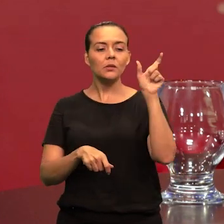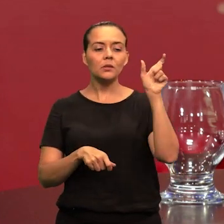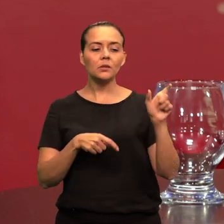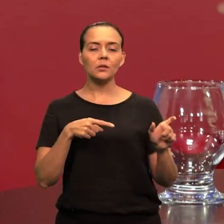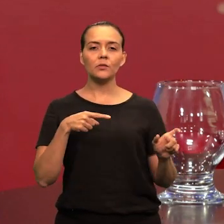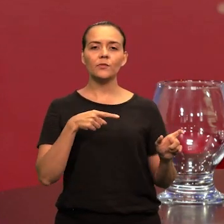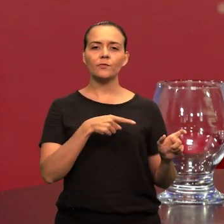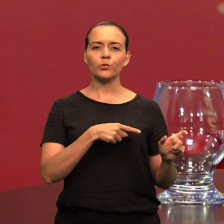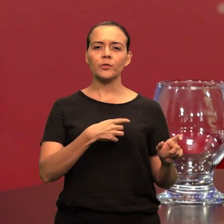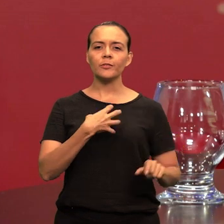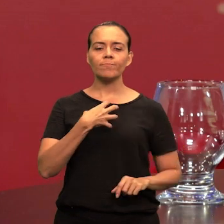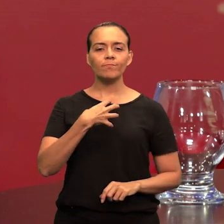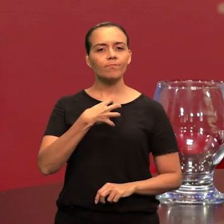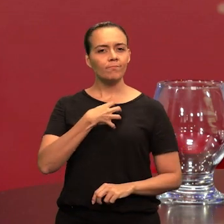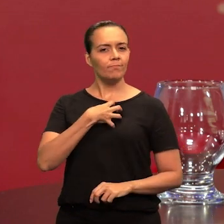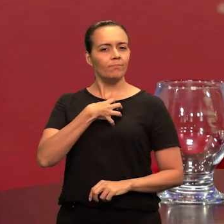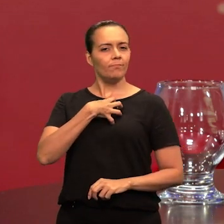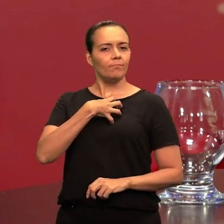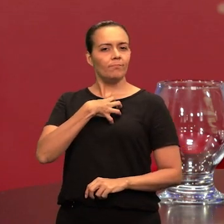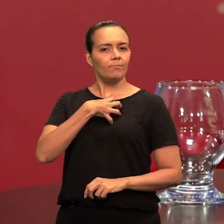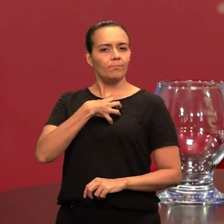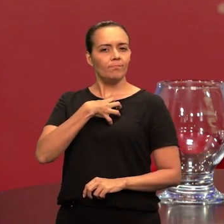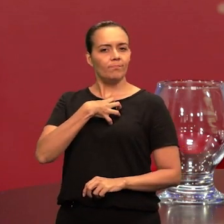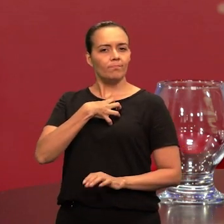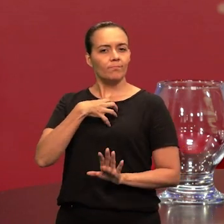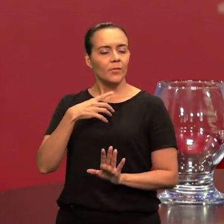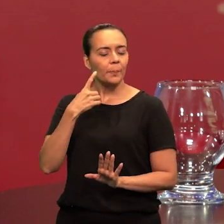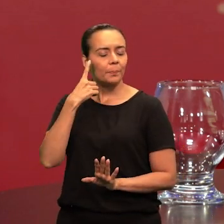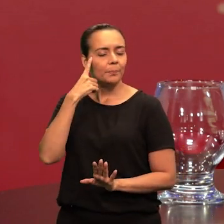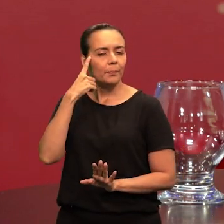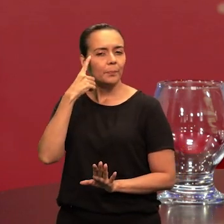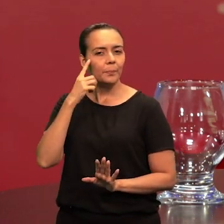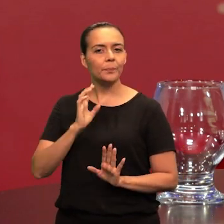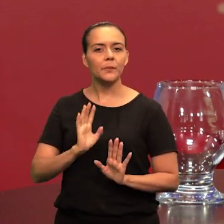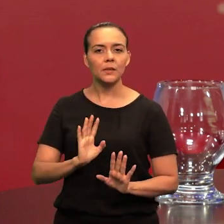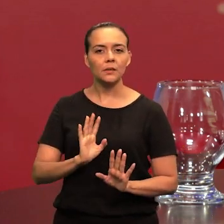que seja ativamente, dolorosamente,